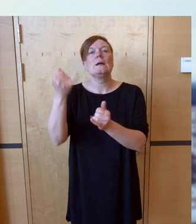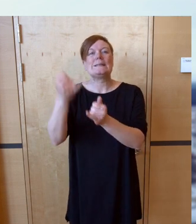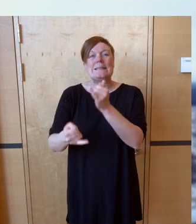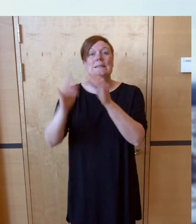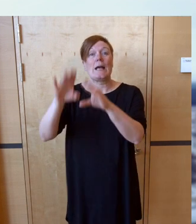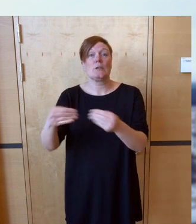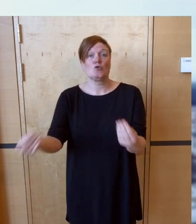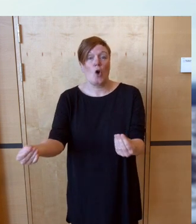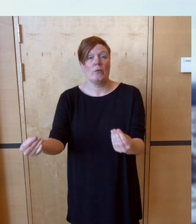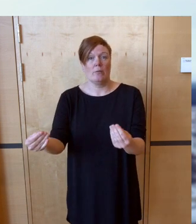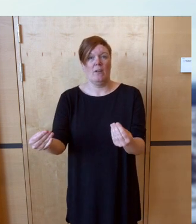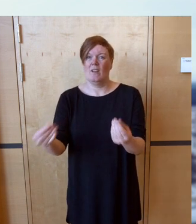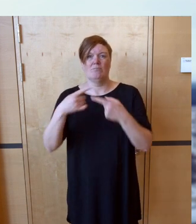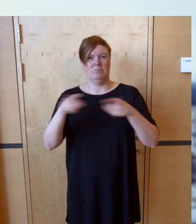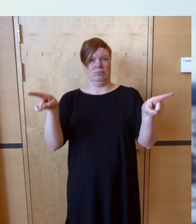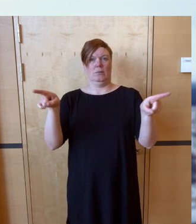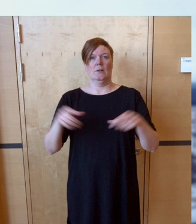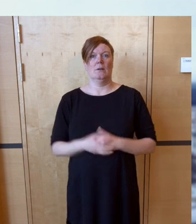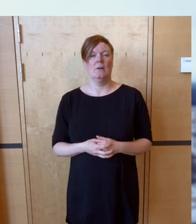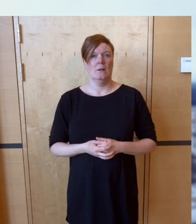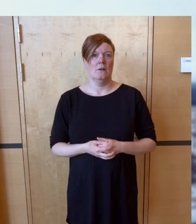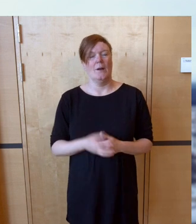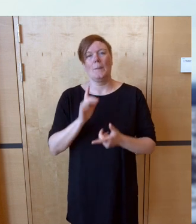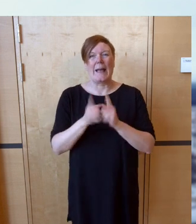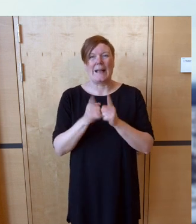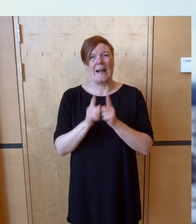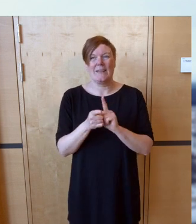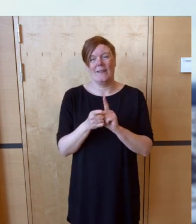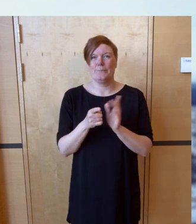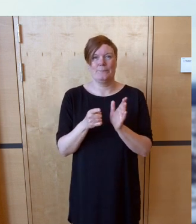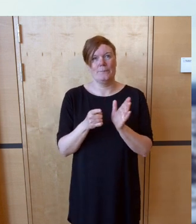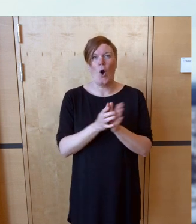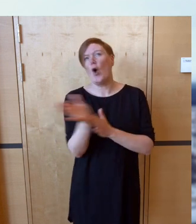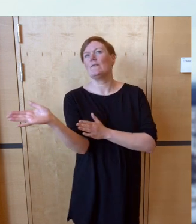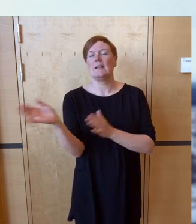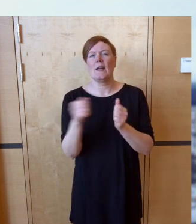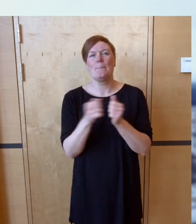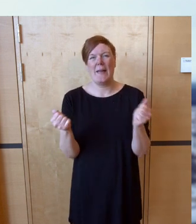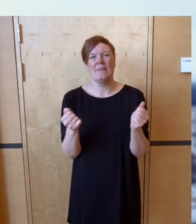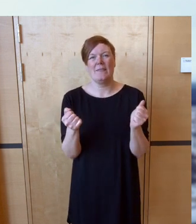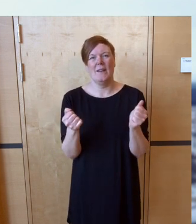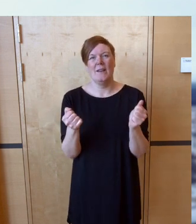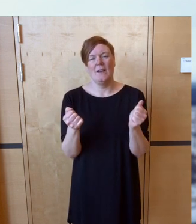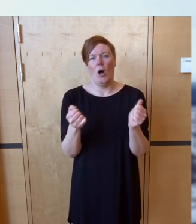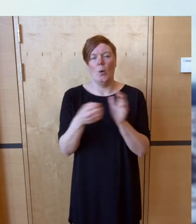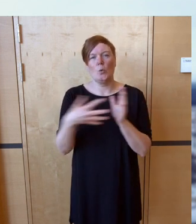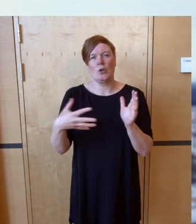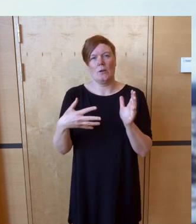Ja men att de avviker inte eftersom man hela tiden skjuter till Pengar i budgeten så är det väl